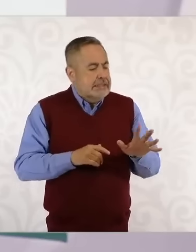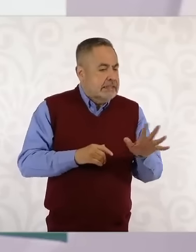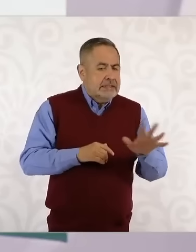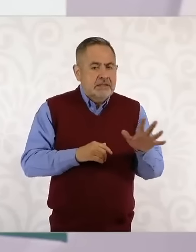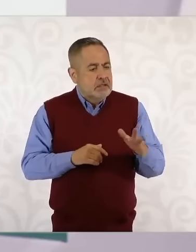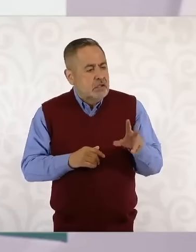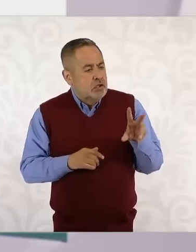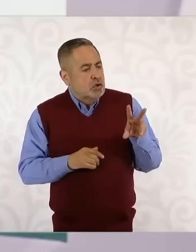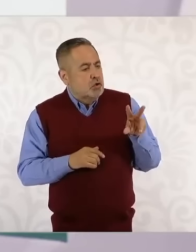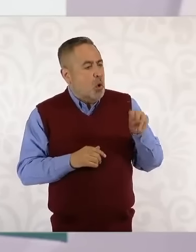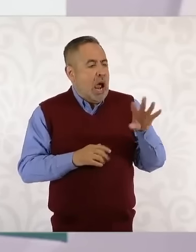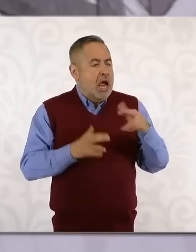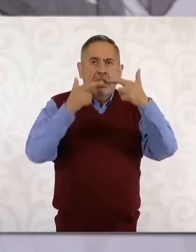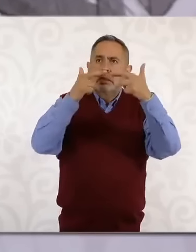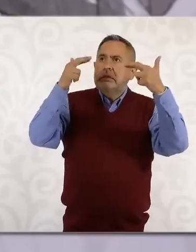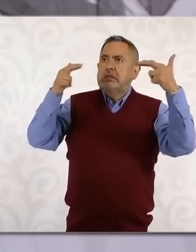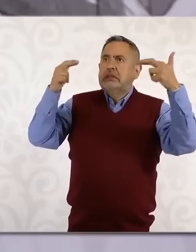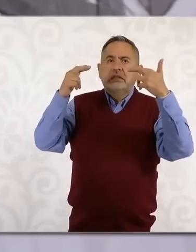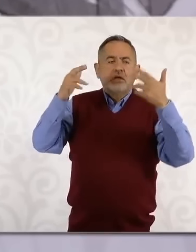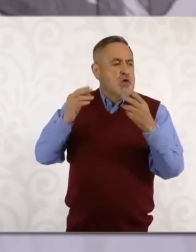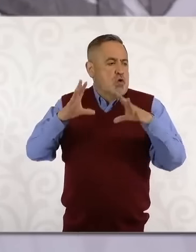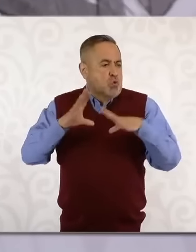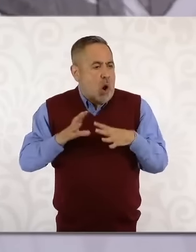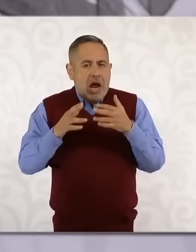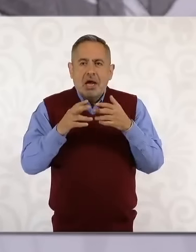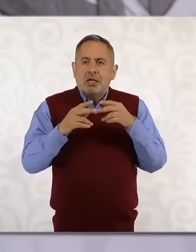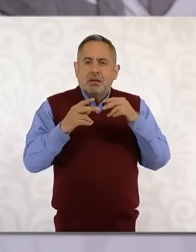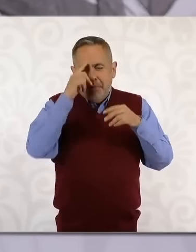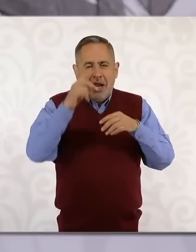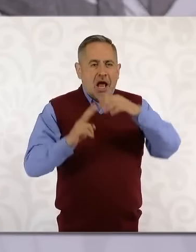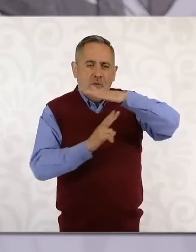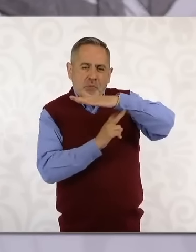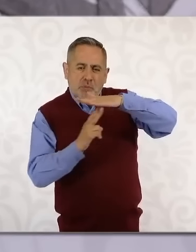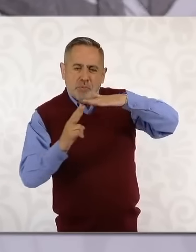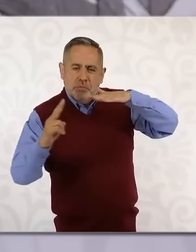alcanza la interconexión porque no tenemos suficientes líneas de transmisión." Entonces